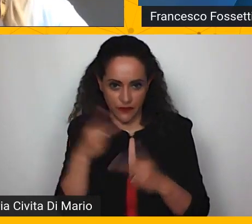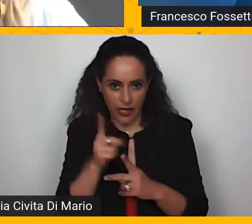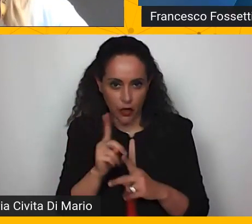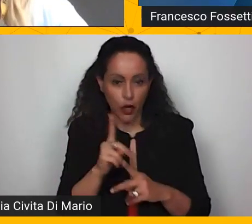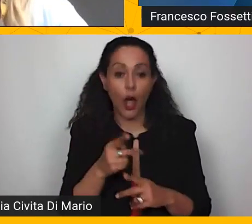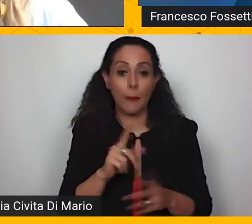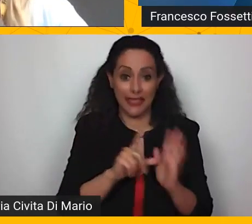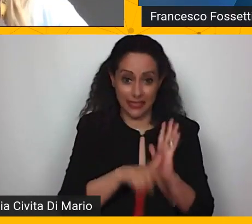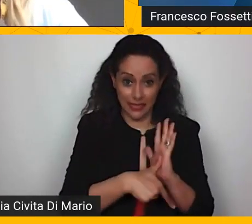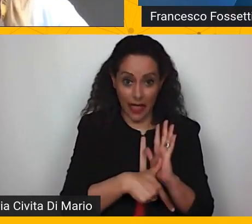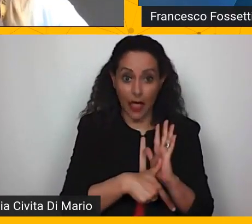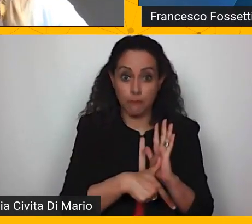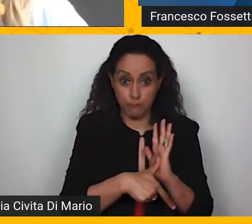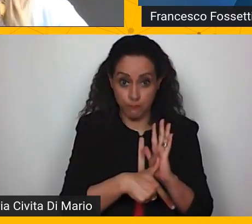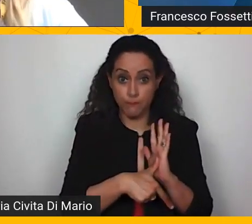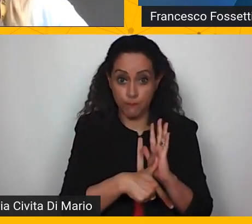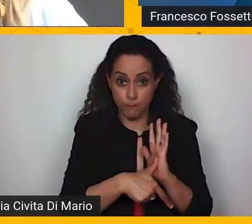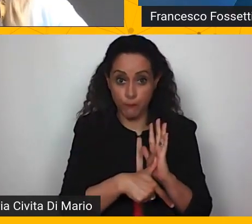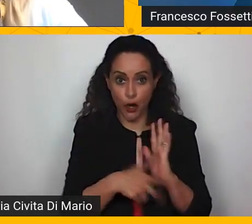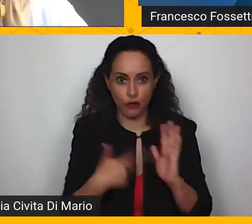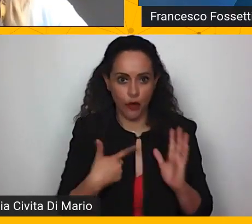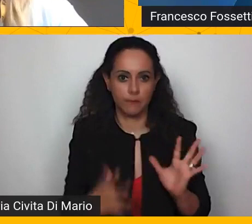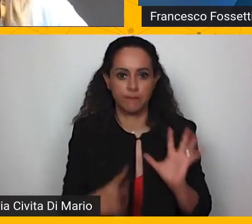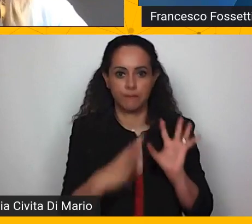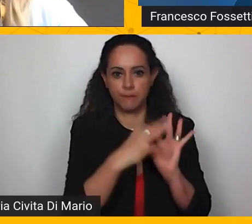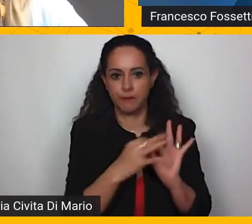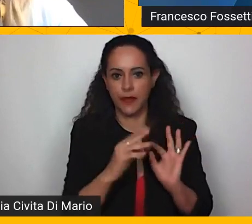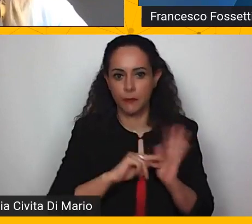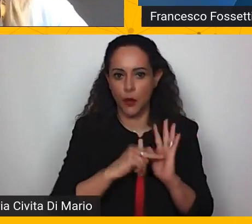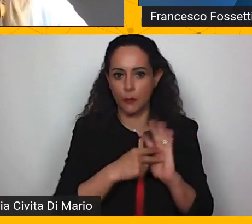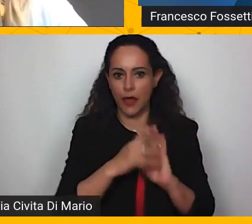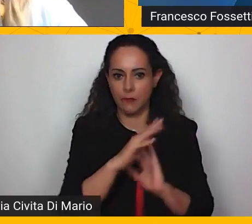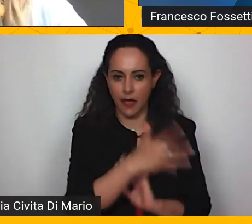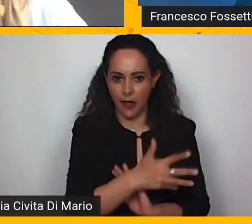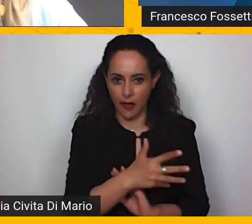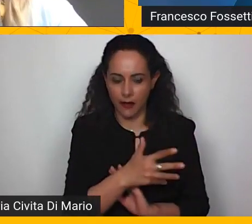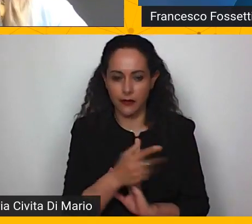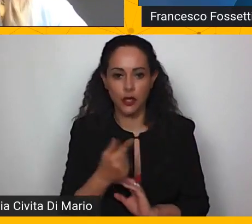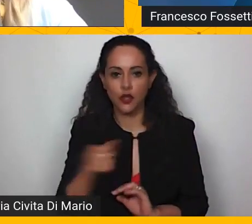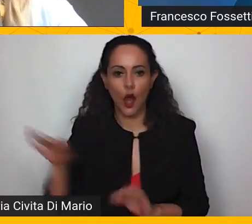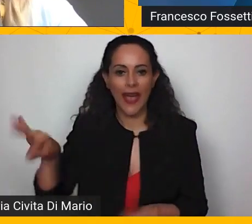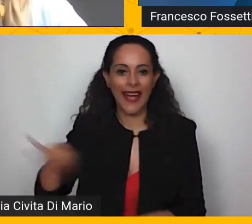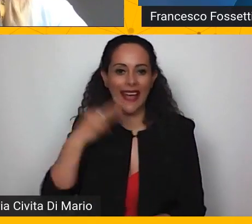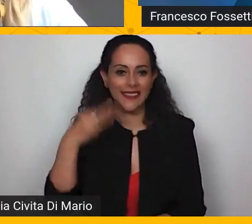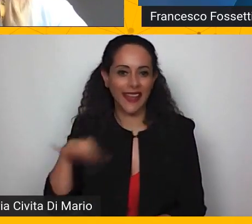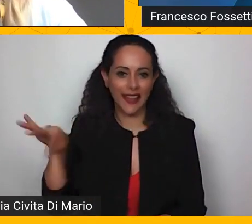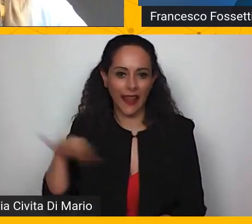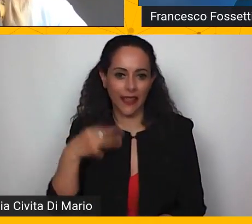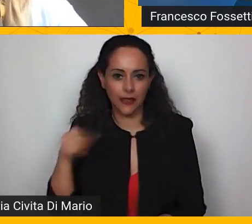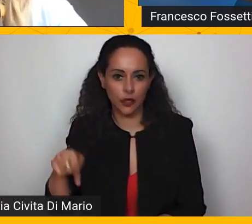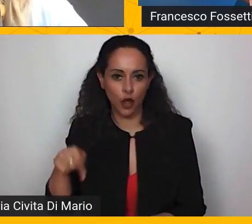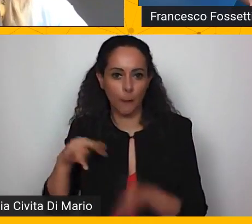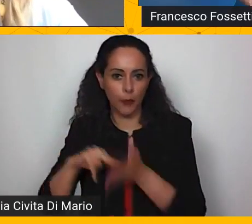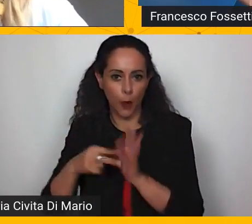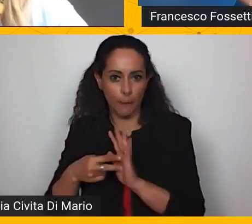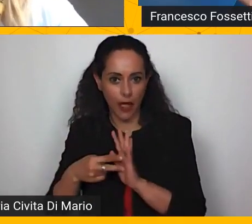possono innescare altri problemi quindi non è che è solo quando si tira fuori la